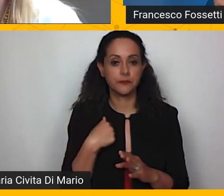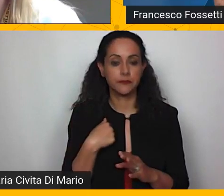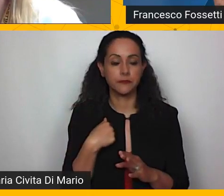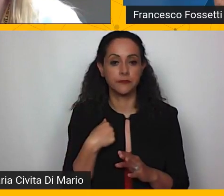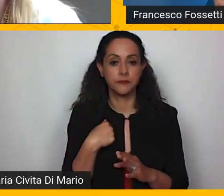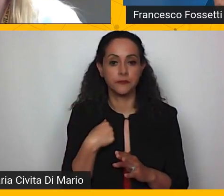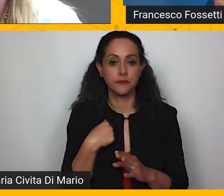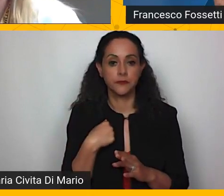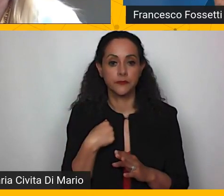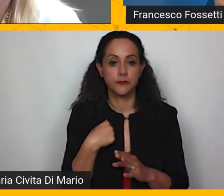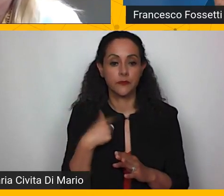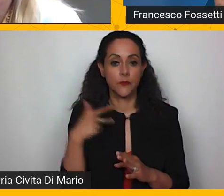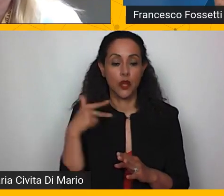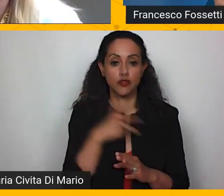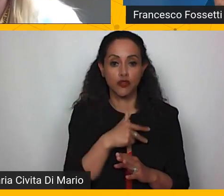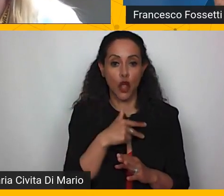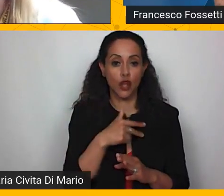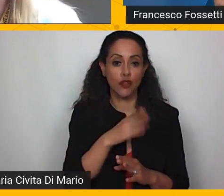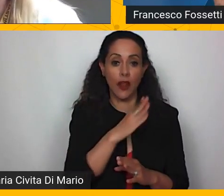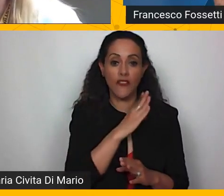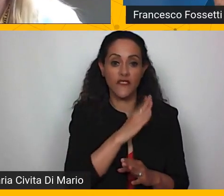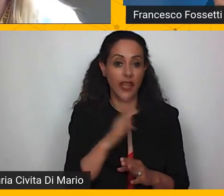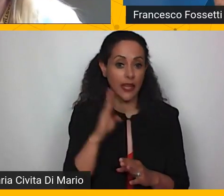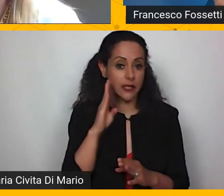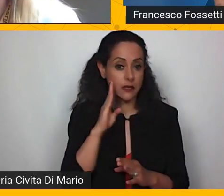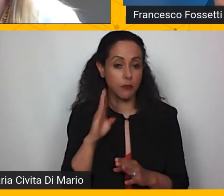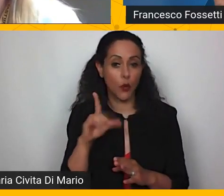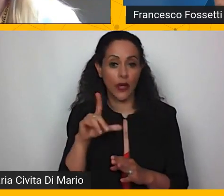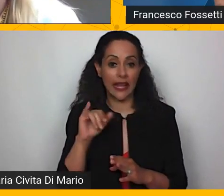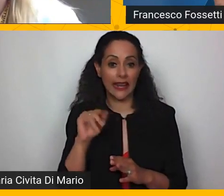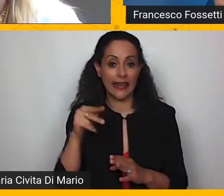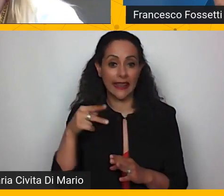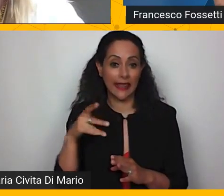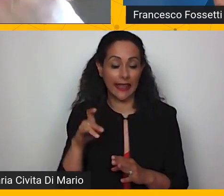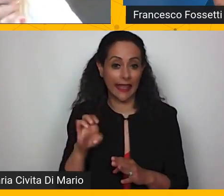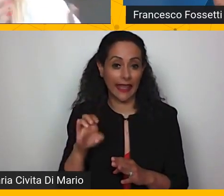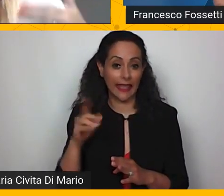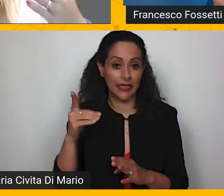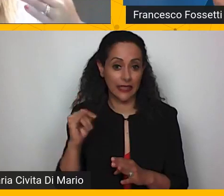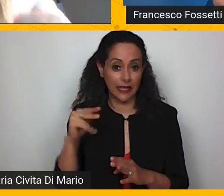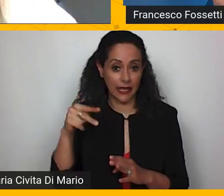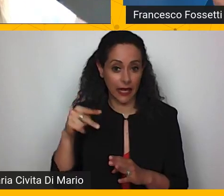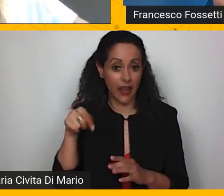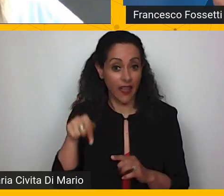canali ehm sui canali social